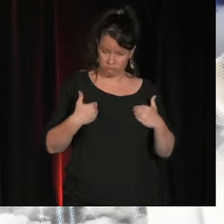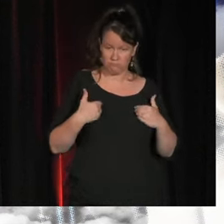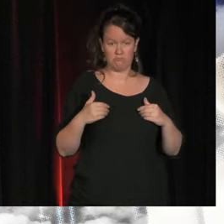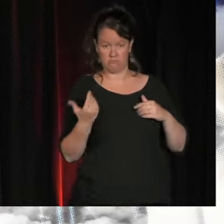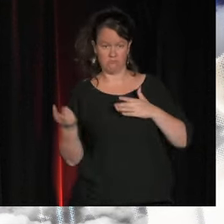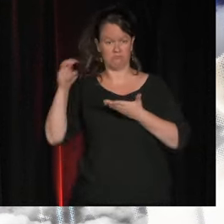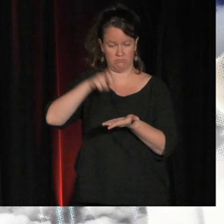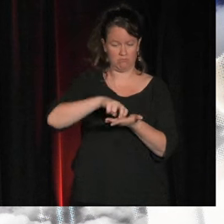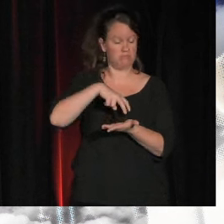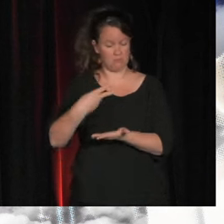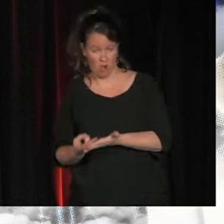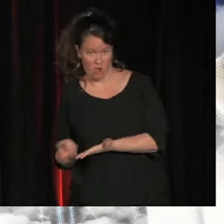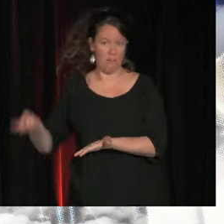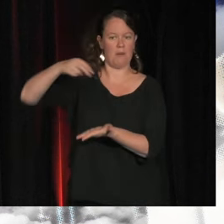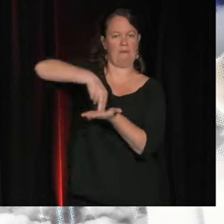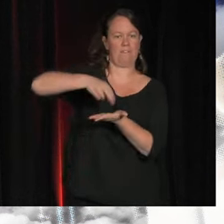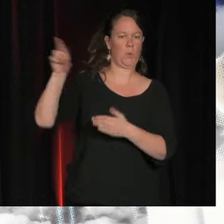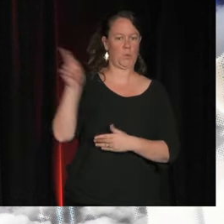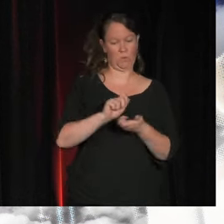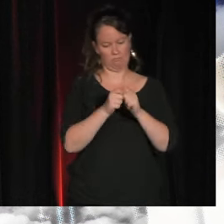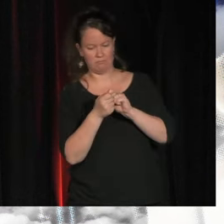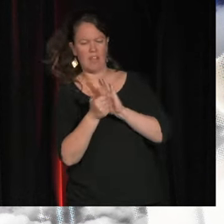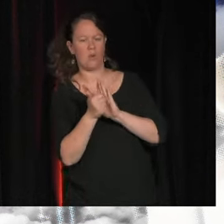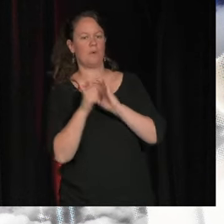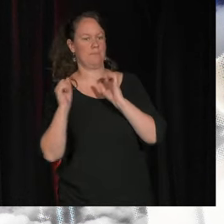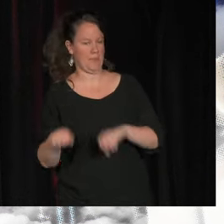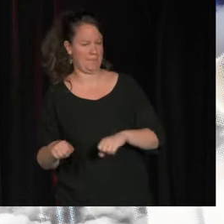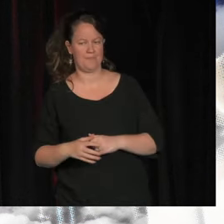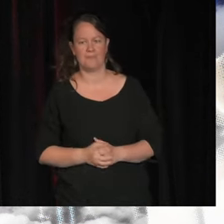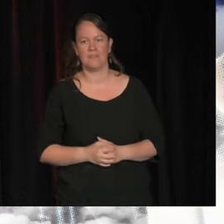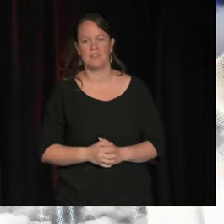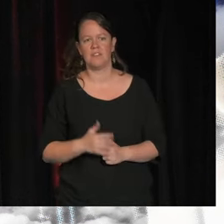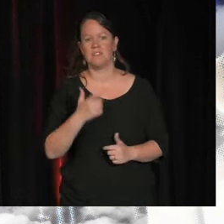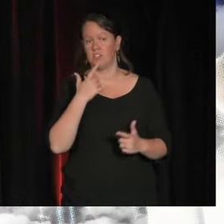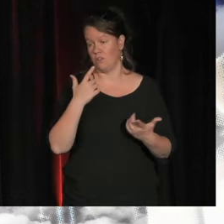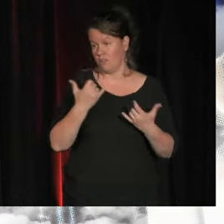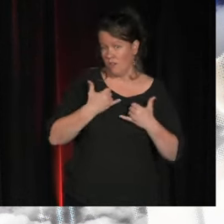Et tout ça, les pouvoirs différents, le fait de pouvoir switcher fait que c'est une philosophie un petit peu de pierre-feuille-ciseaux.